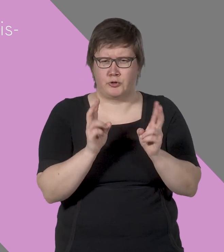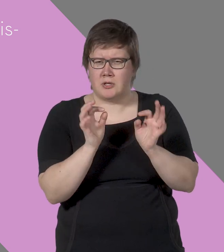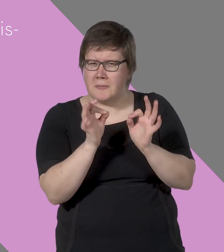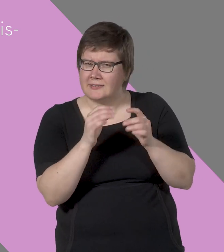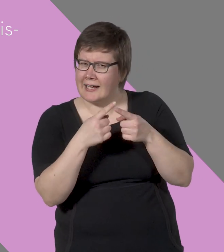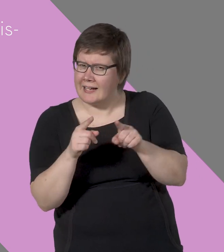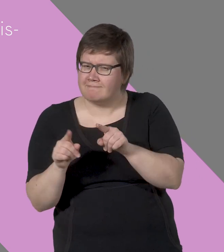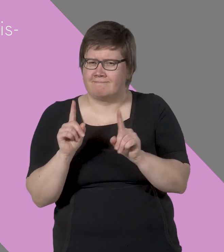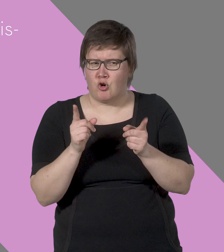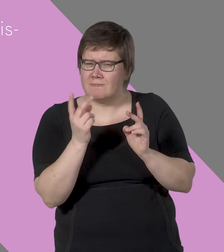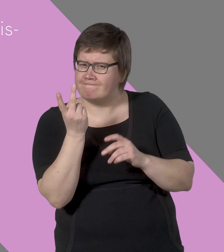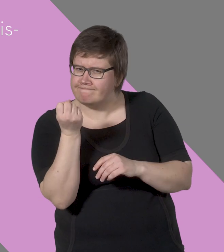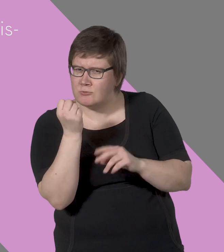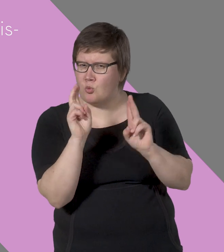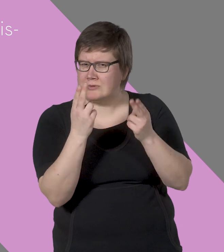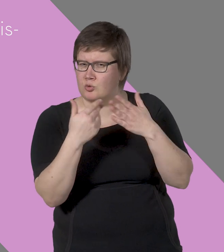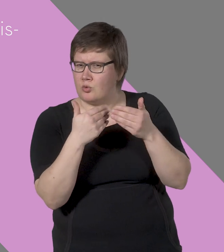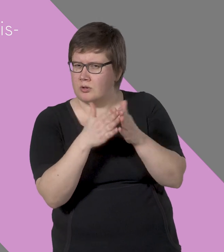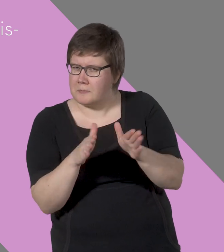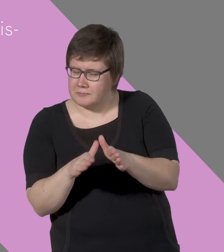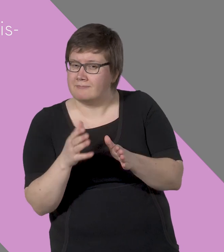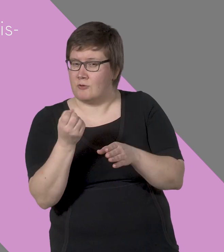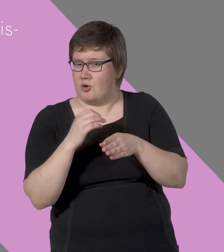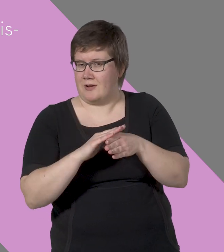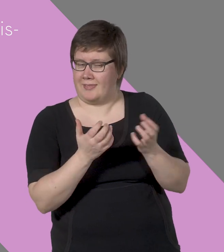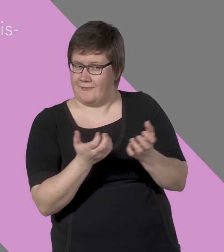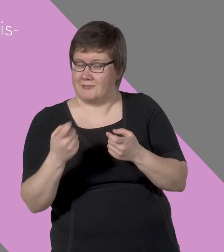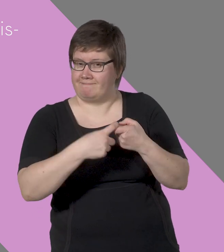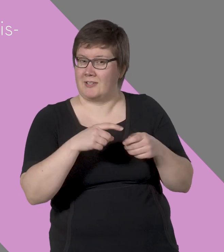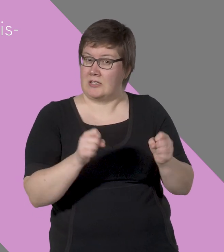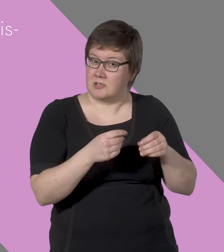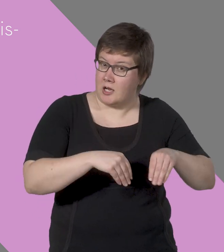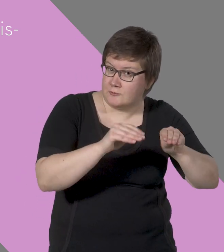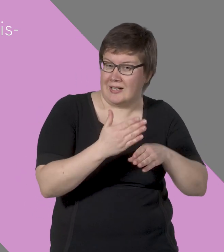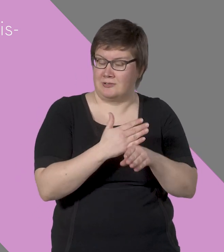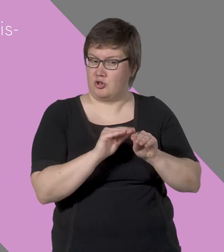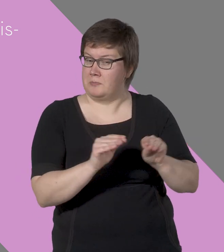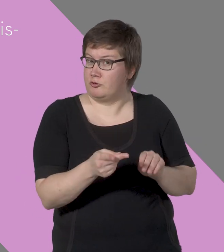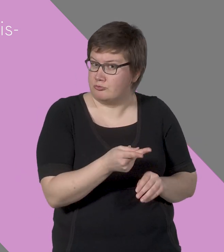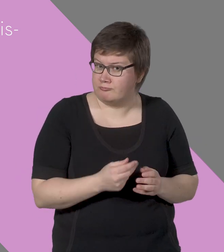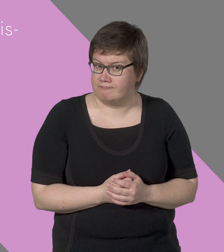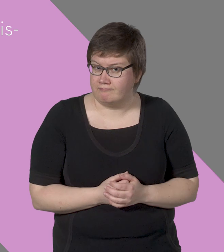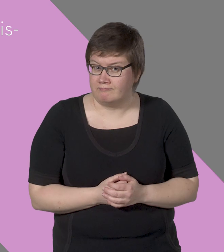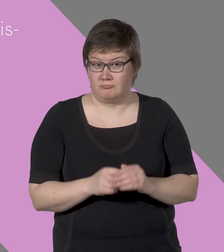ja millaisia uudenlaisia työtapoja saatetaan tarvita varhaiskasvatuksessa - ja esiopetuksessa.